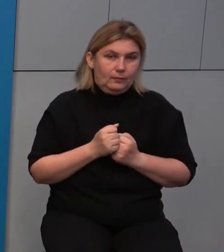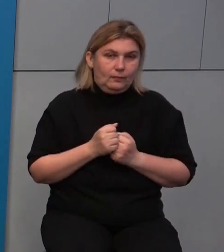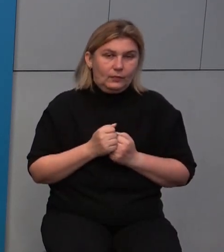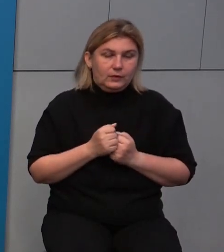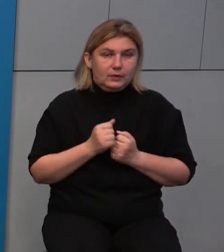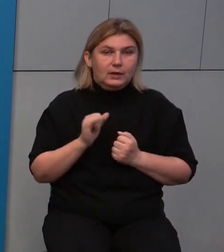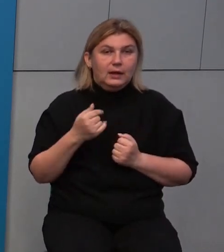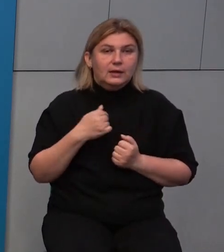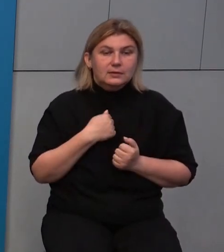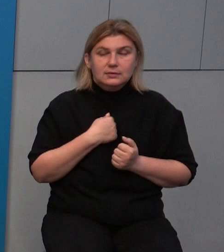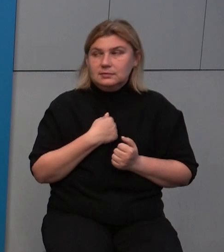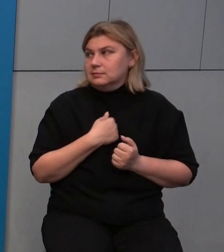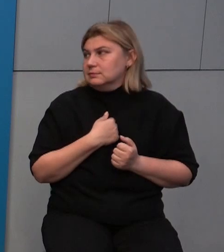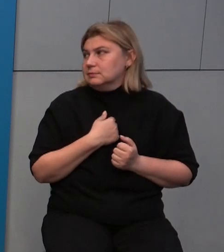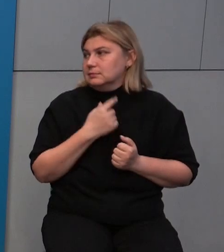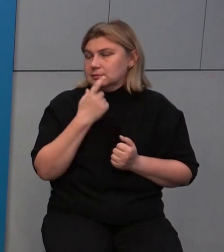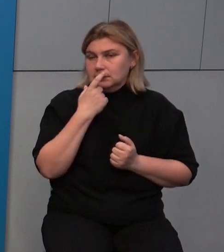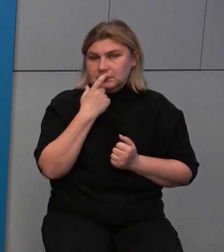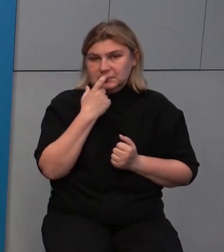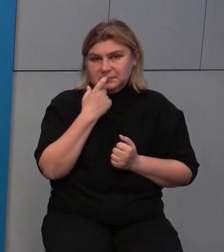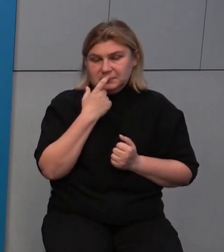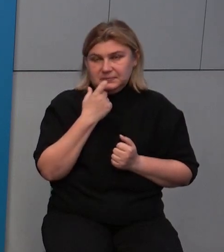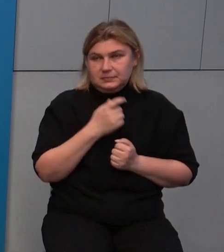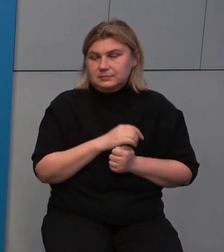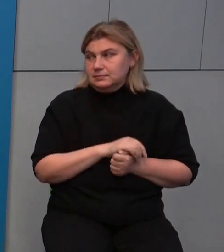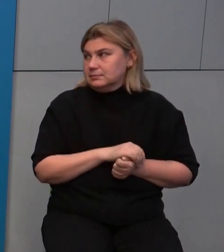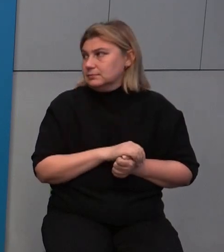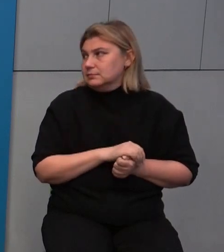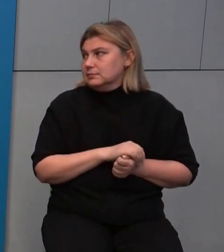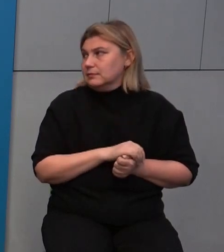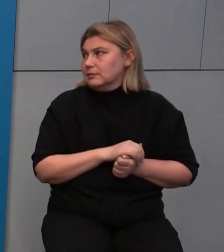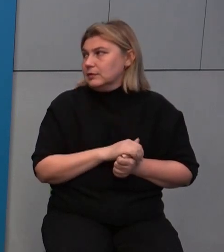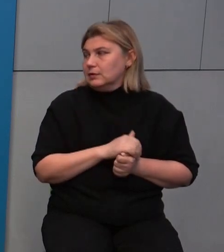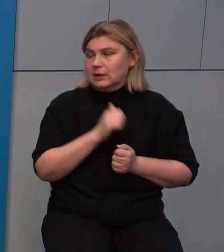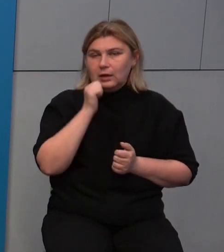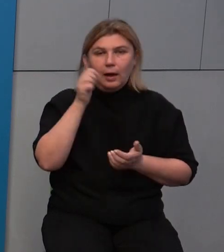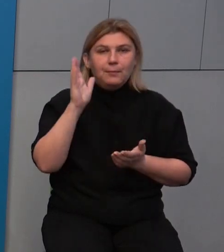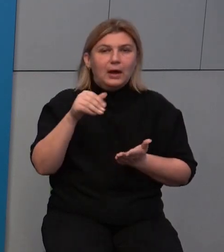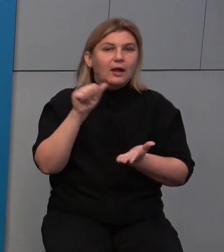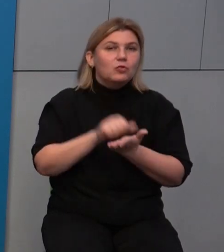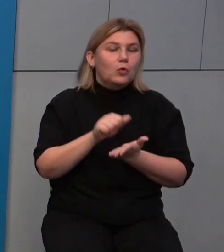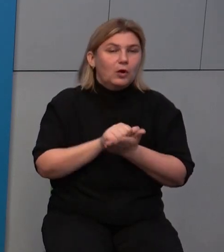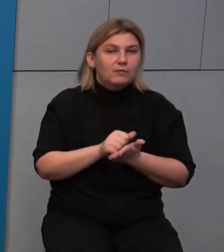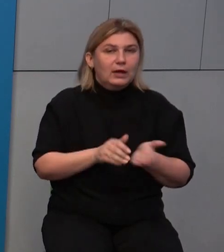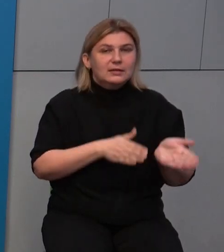Właśnie teraz mamy taką, jutro idzie do druku kolejna książka, której nie napisałam,